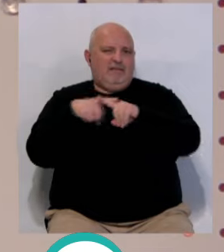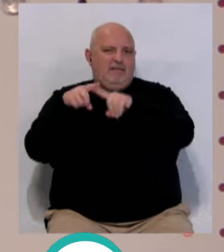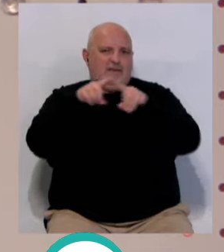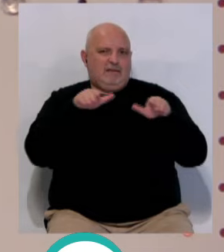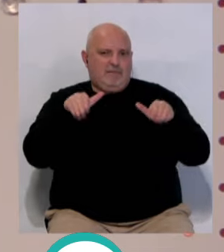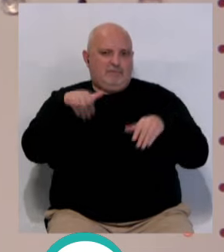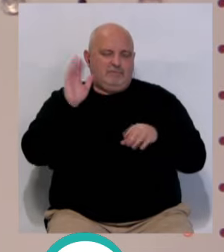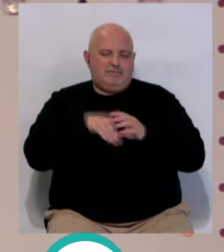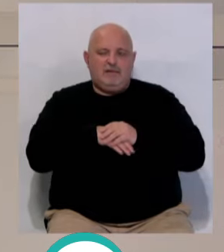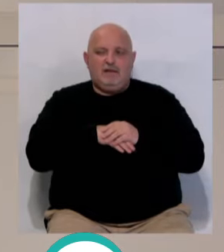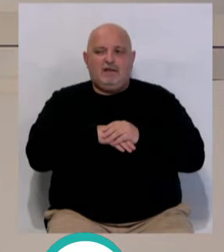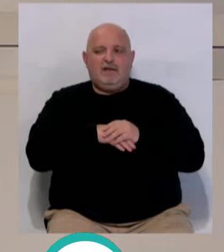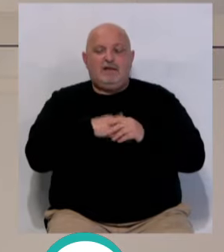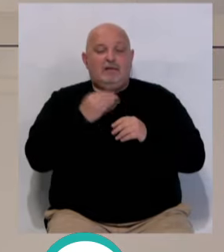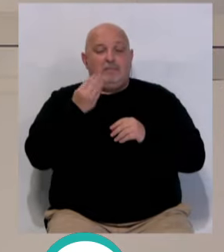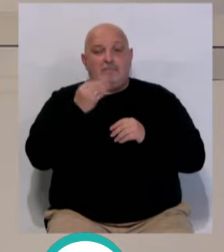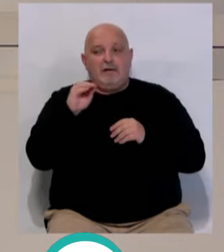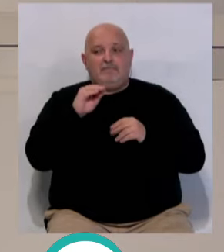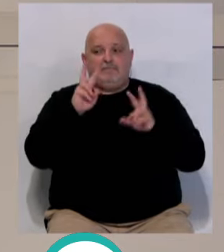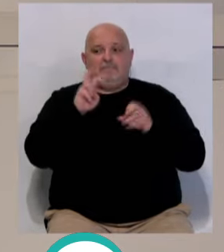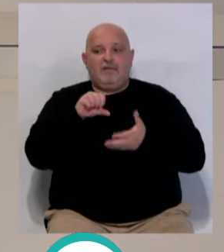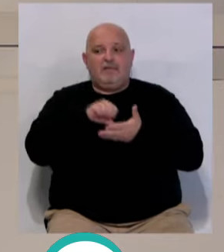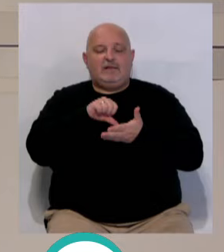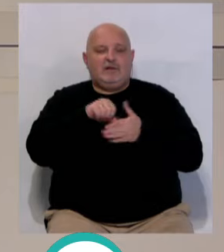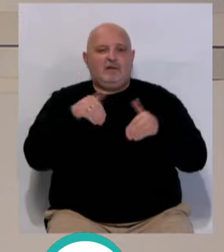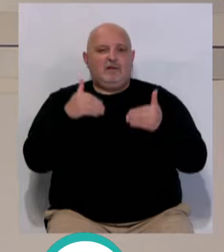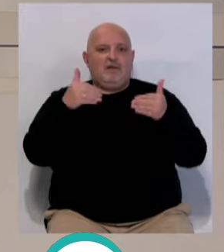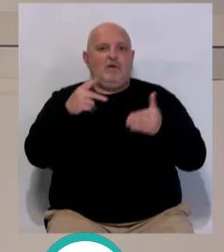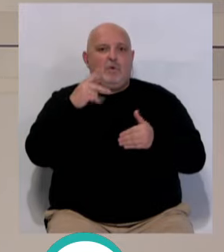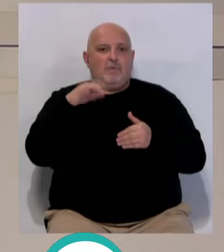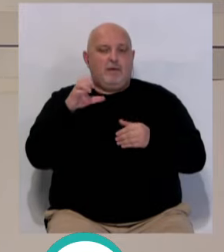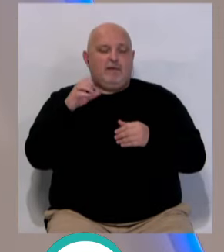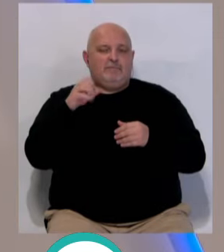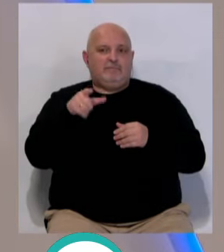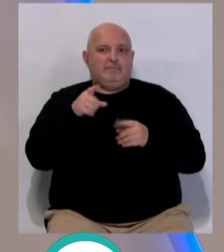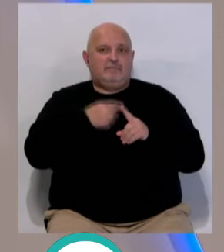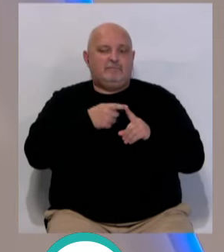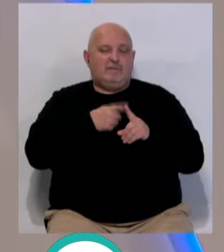superamos una línea Antonio nos vamos al centro del campo cuam fue titular en este partido frente